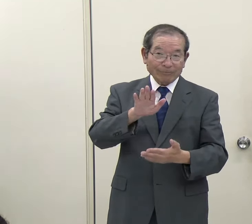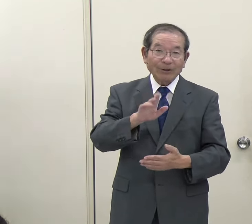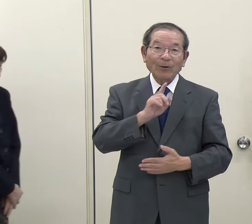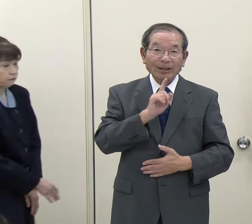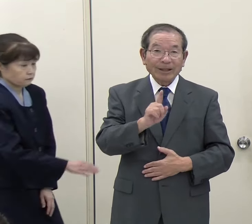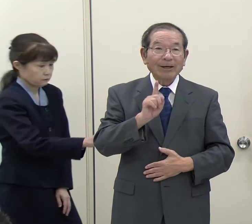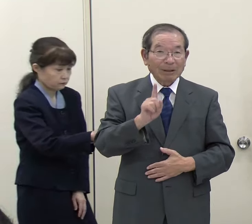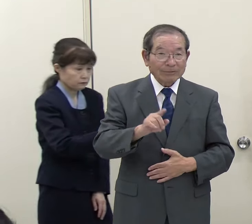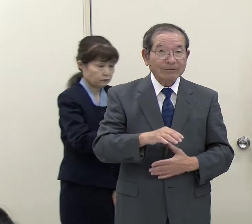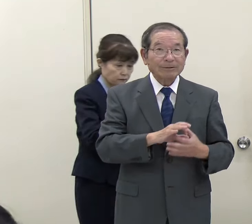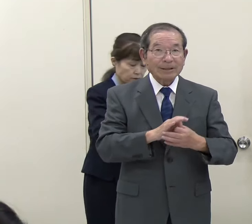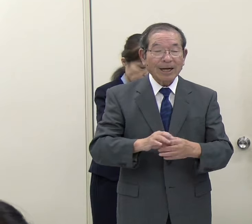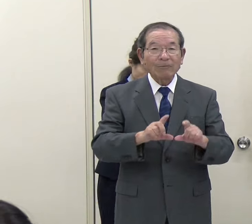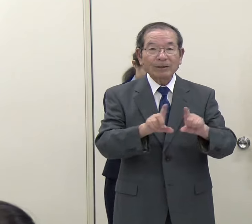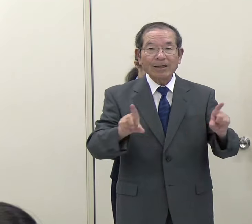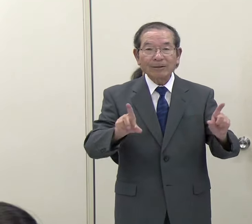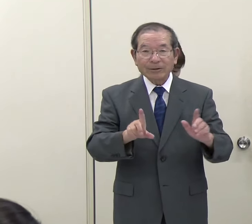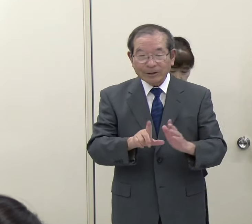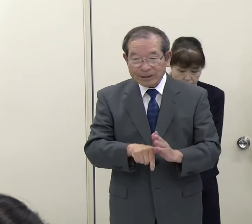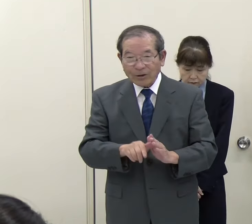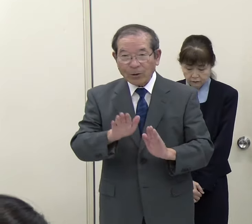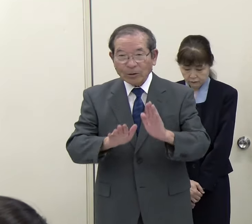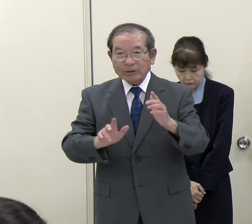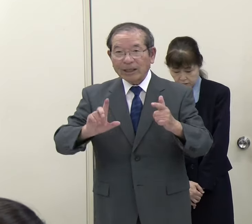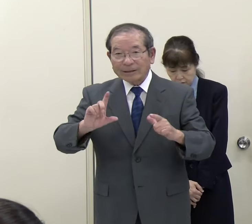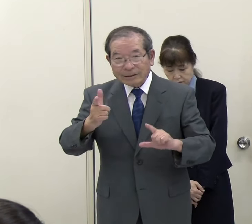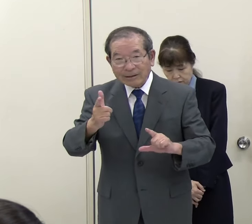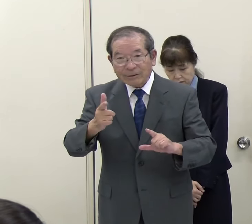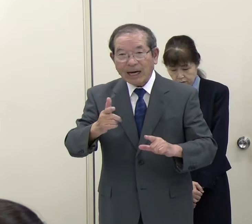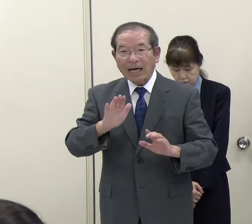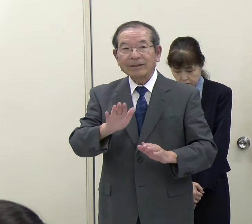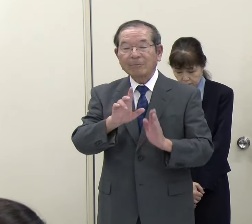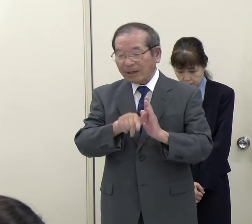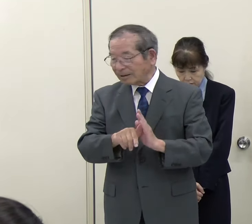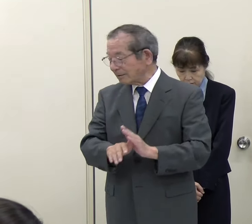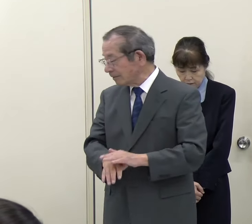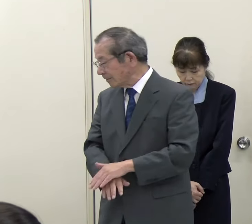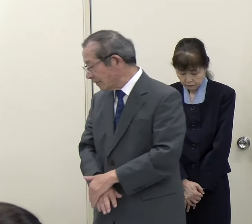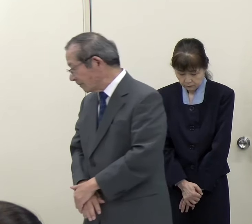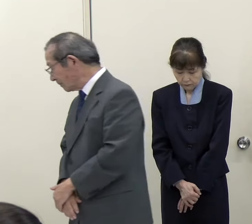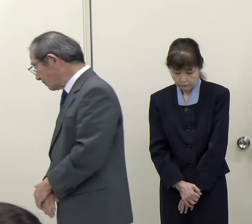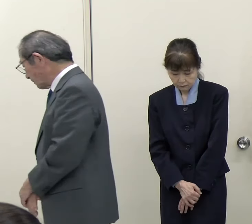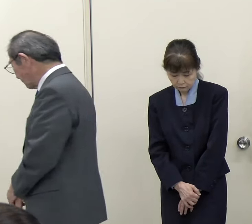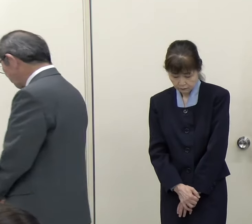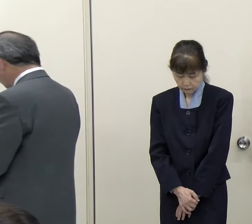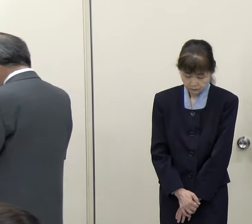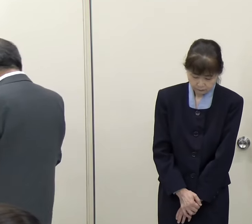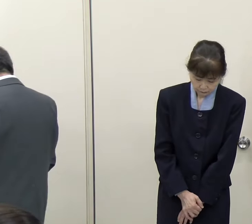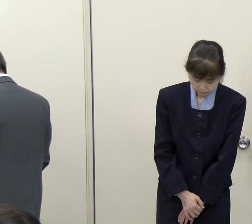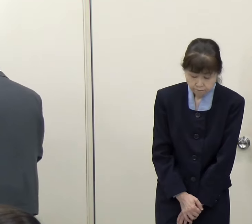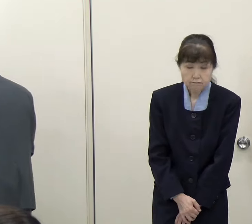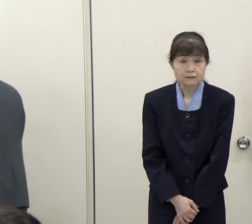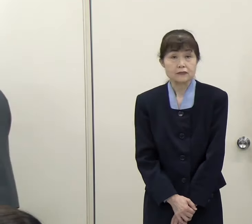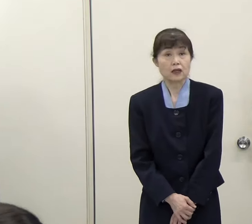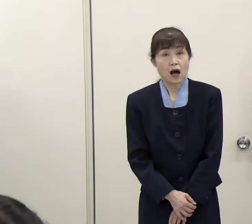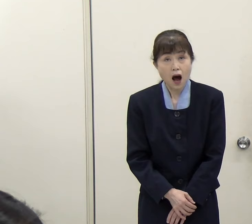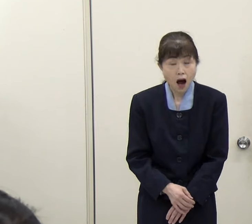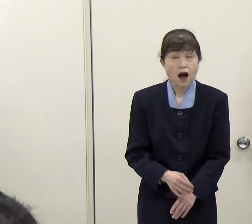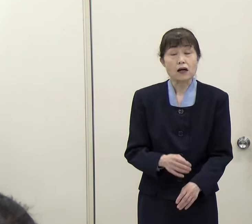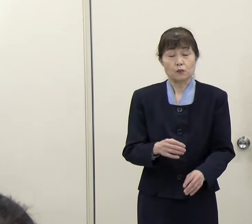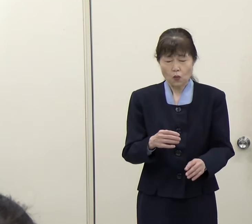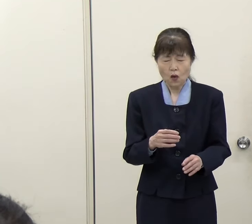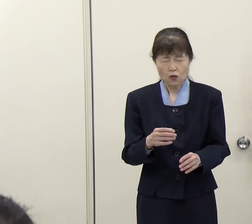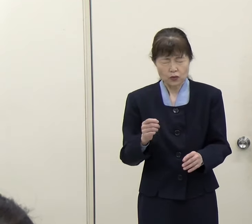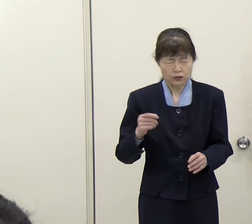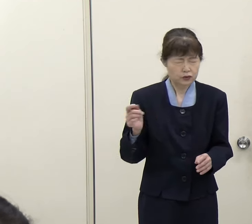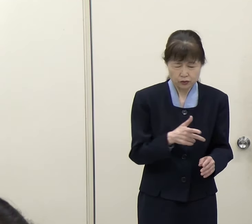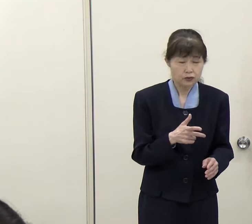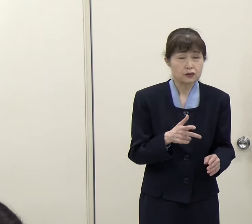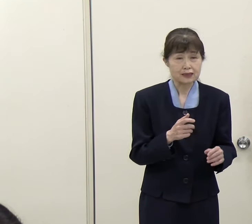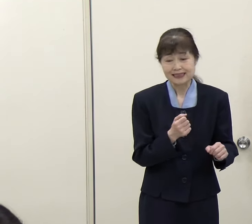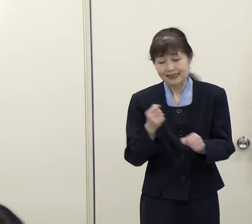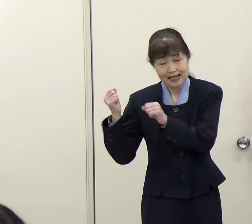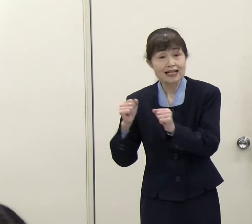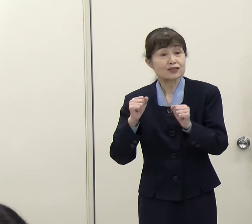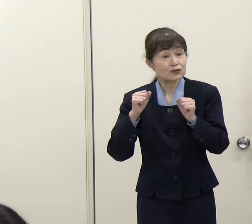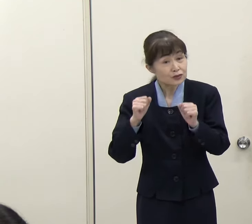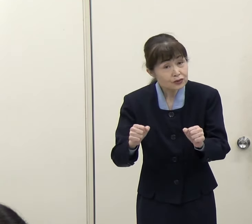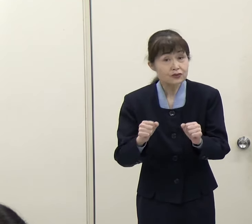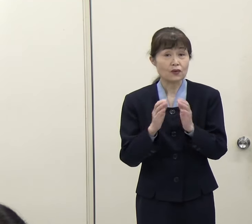普段と様子が違うということがあった場合には、やはり直ちに避難をするという対応を取っていただきたいと思います。